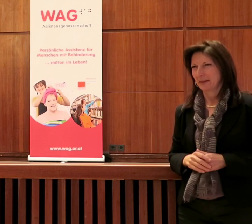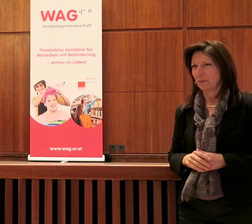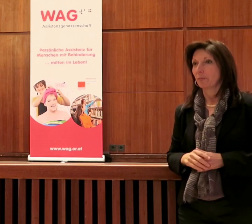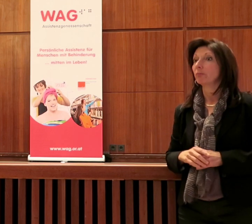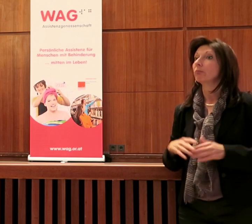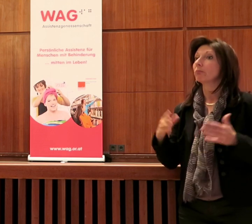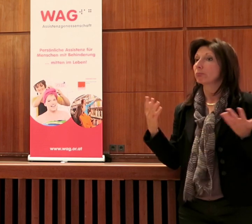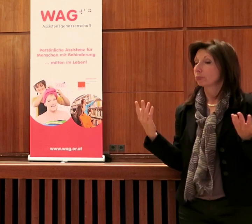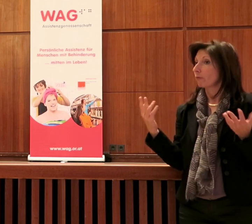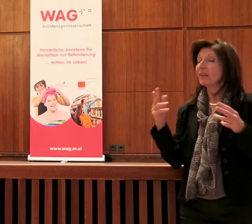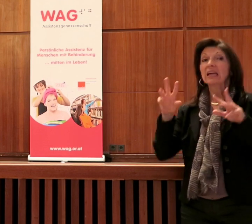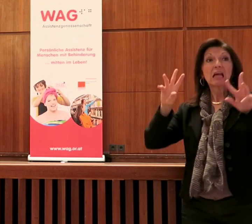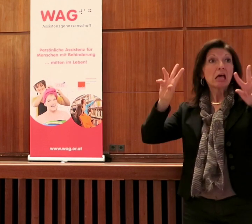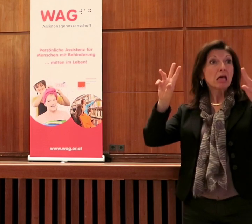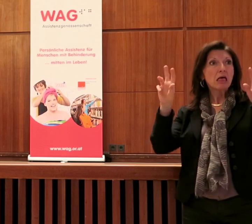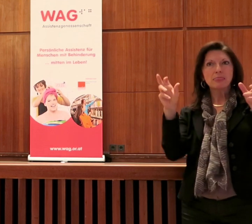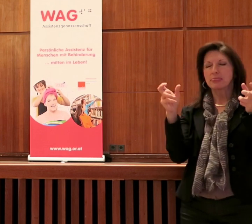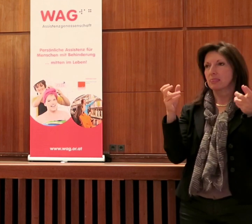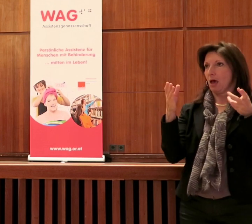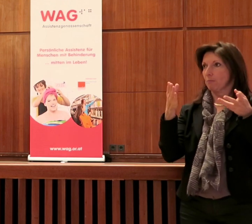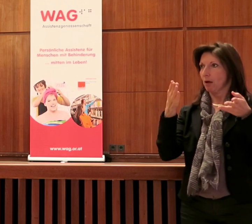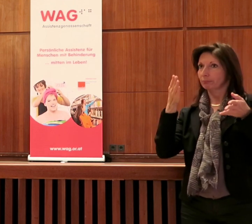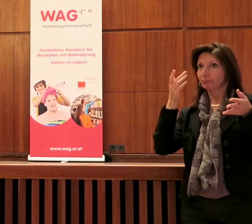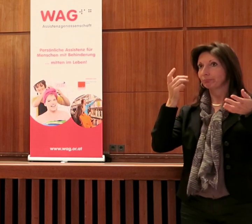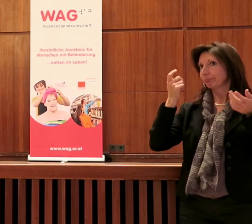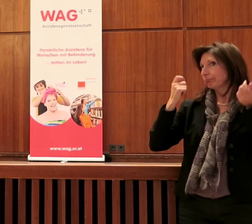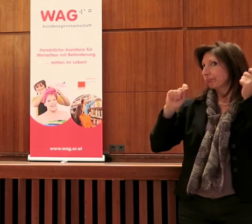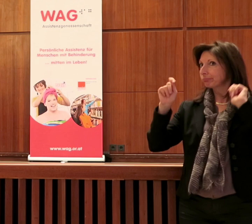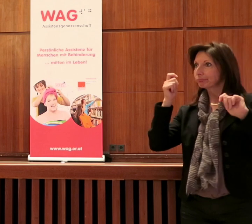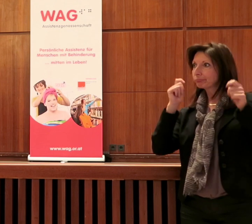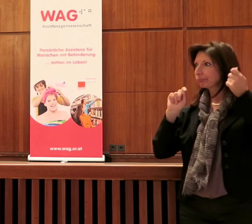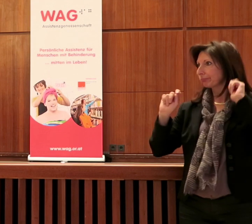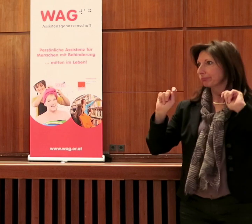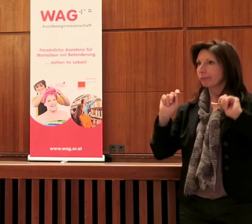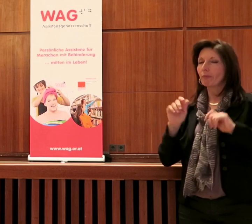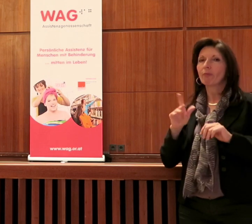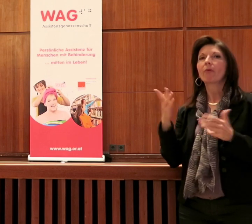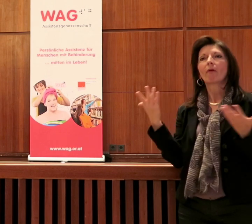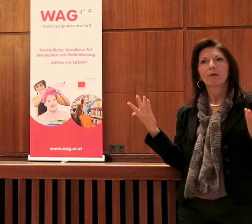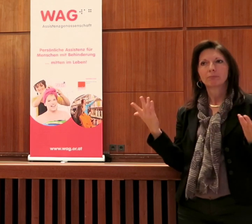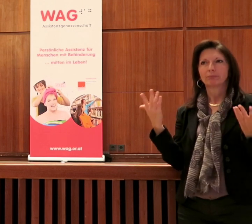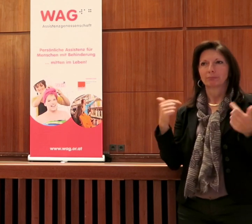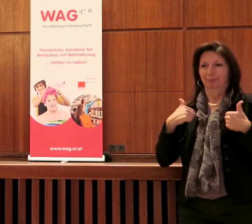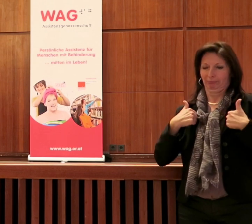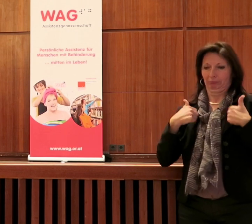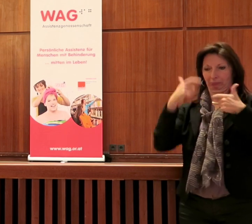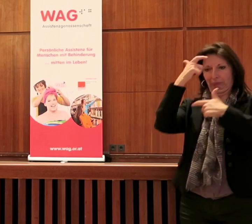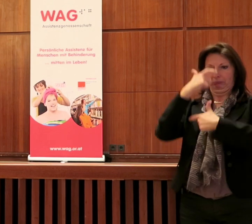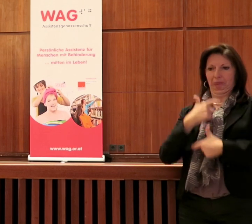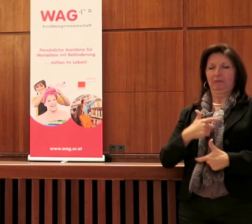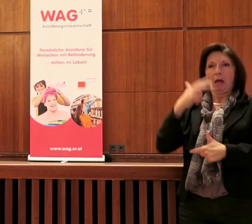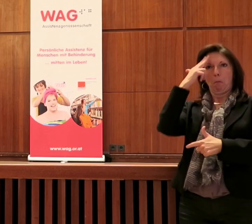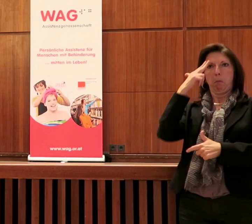Auch sonst zum Them Stylng: Das passt natürlich auch noch gar nicht, ja? Als Blinder auf der Bühne ist einmal ganz wichtig,